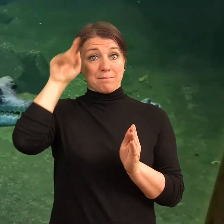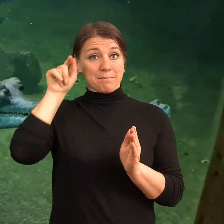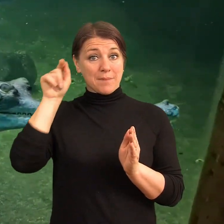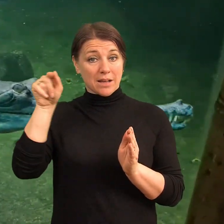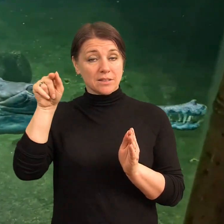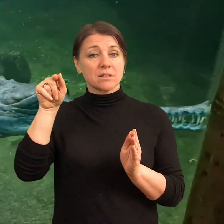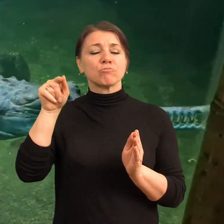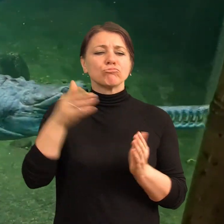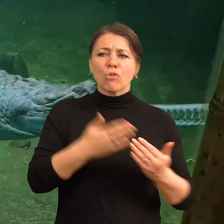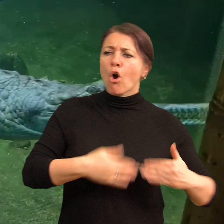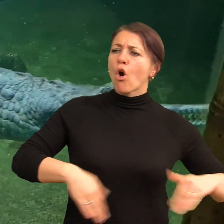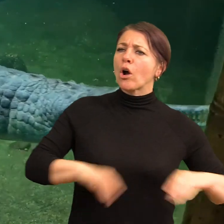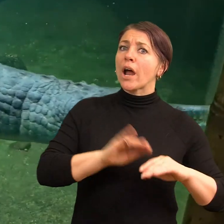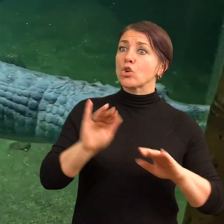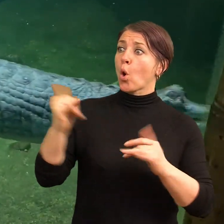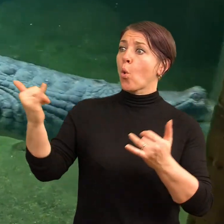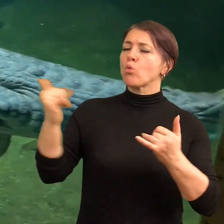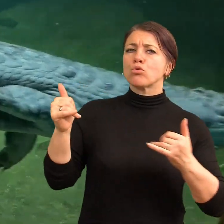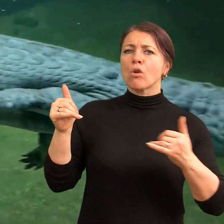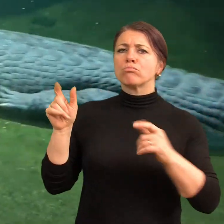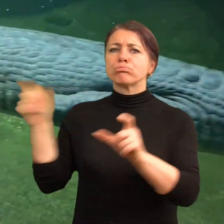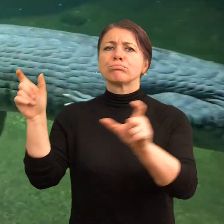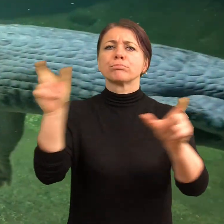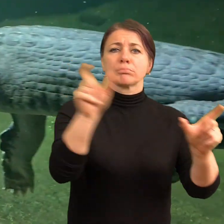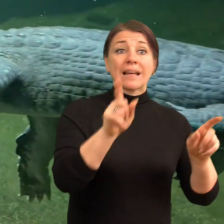který od mláďat odhání každého vetřelce, mnohdy i samice